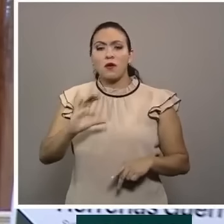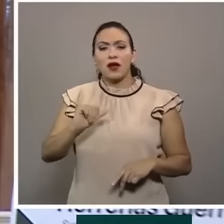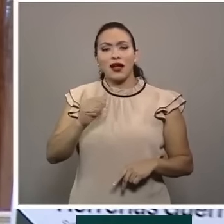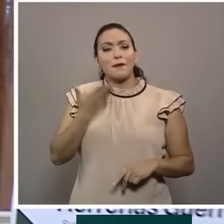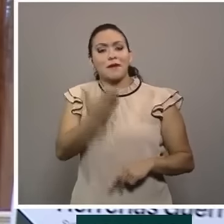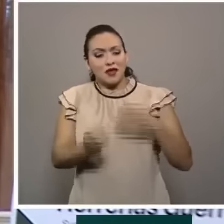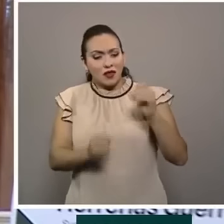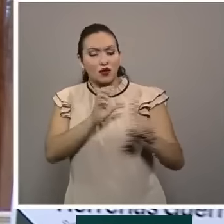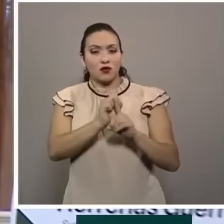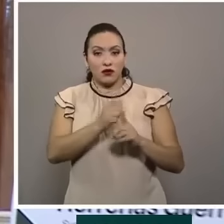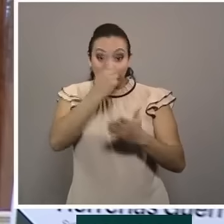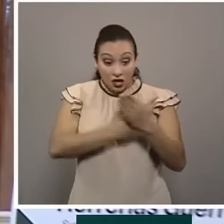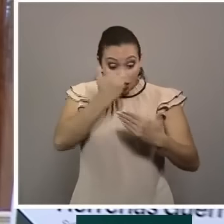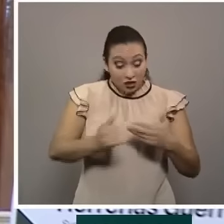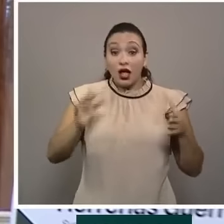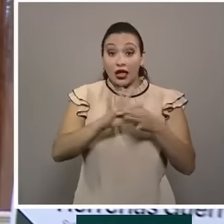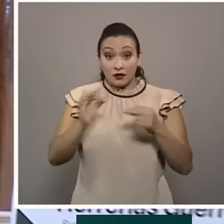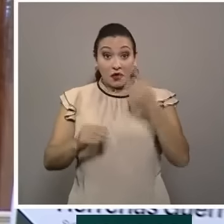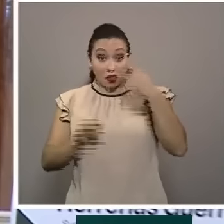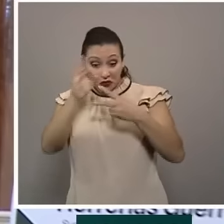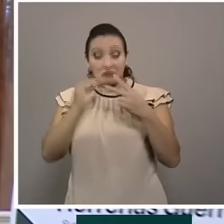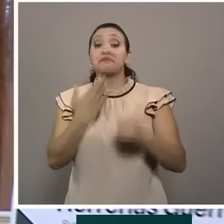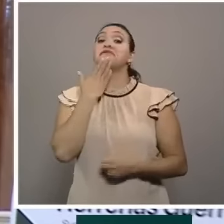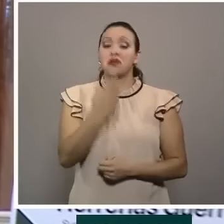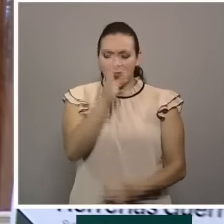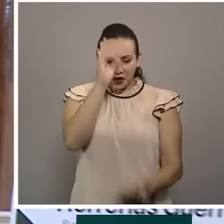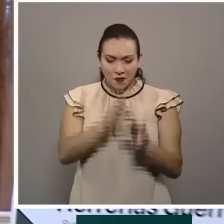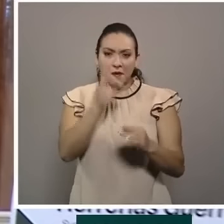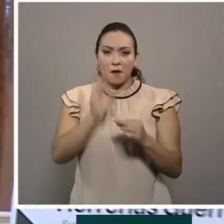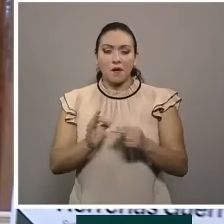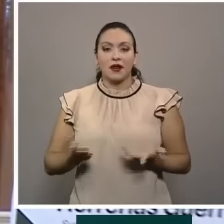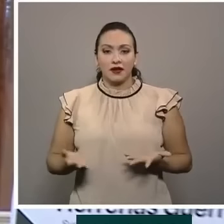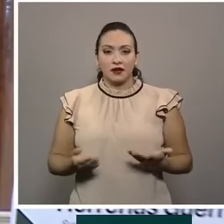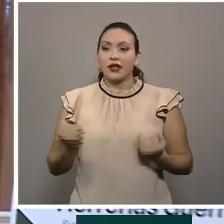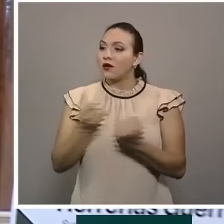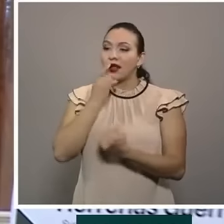aborda ambos puntos con una precisión, como lo hace la ministra Loreta Ortiz.